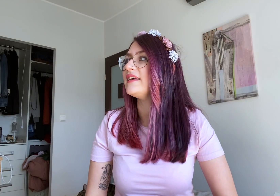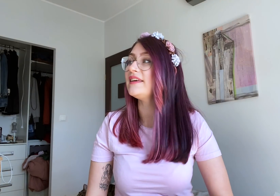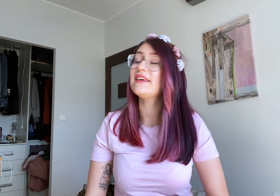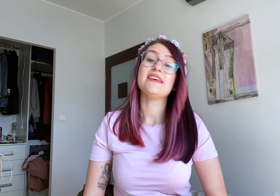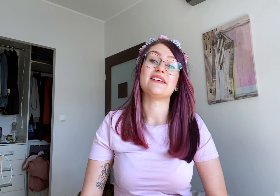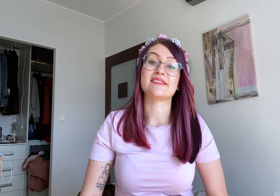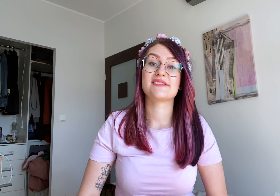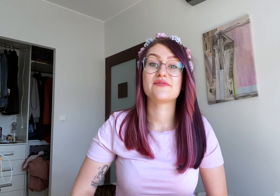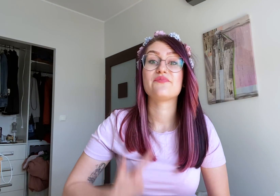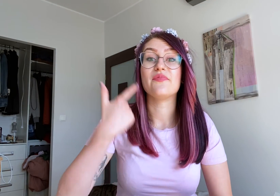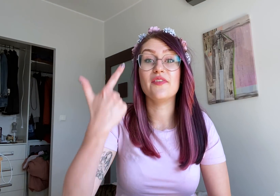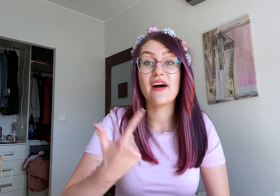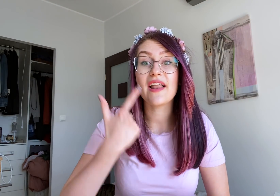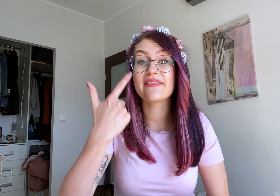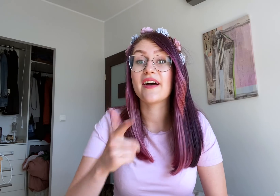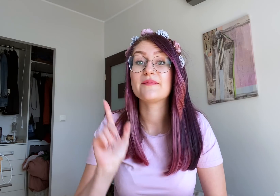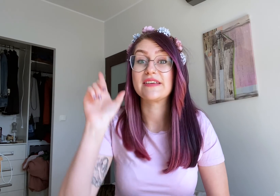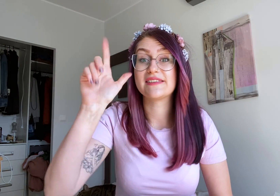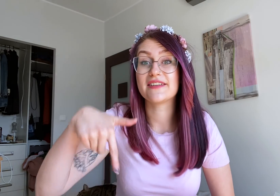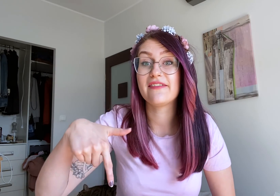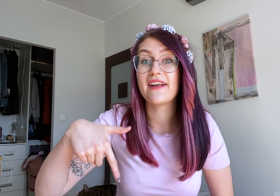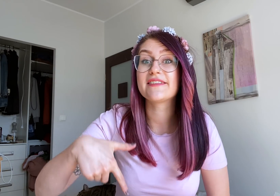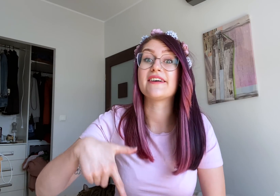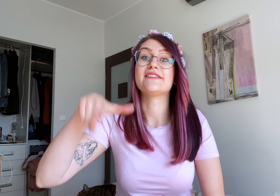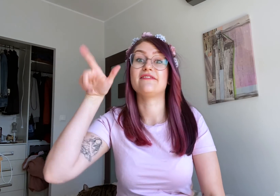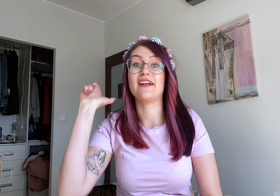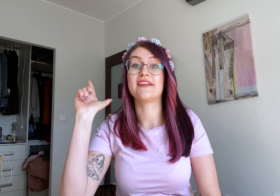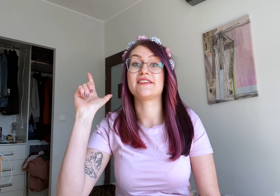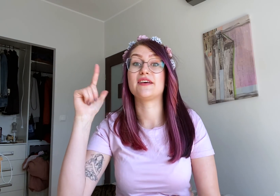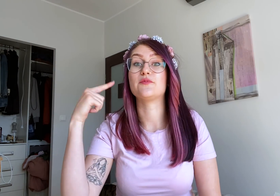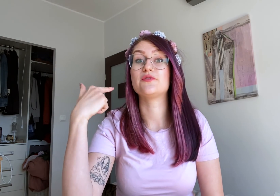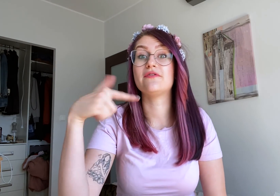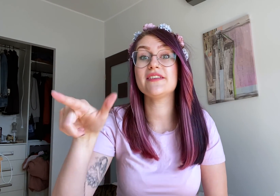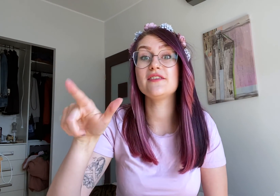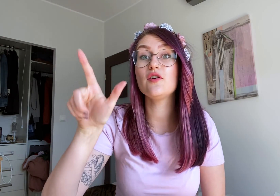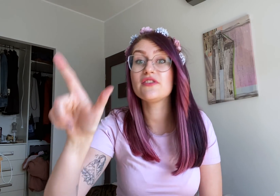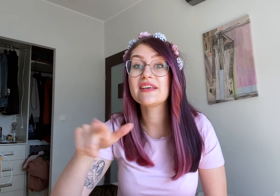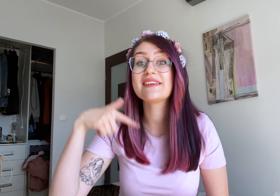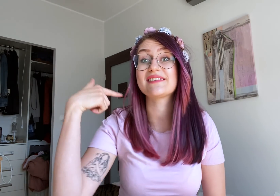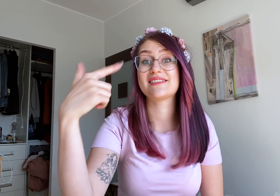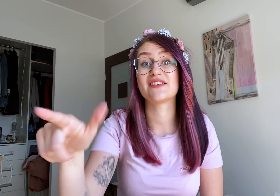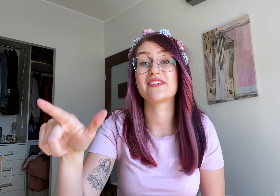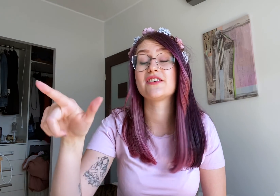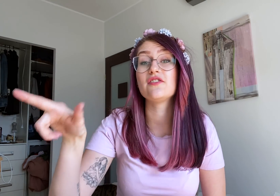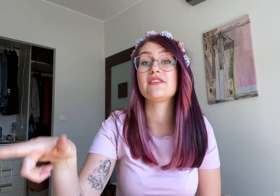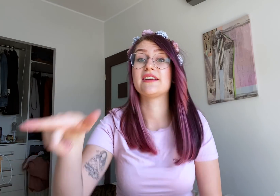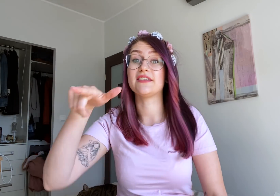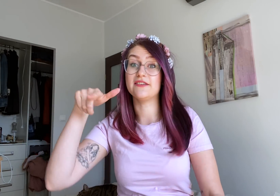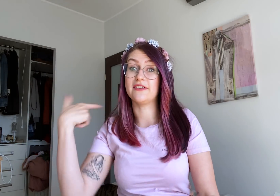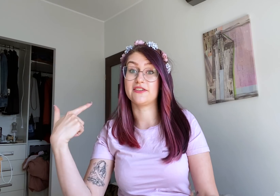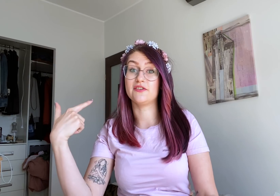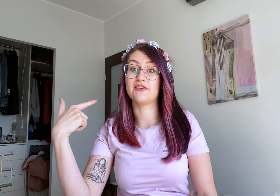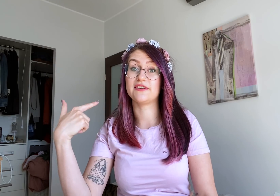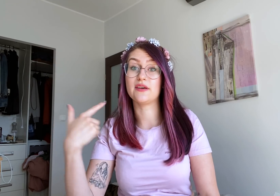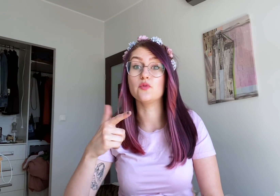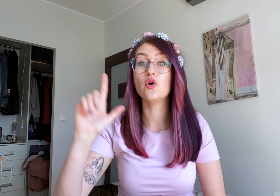I jest: dwa lata, za dwa lata, dwa lata temu. Dwa tygodnie, za dwa tygodnie, dwa tygodnie temu.